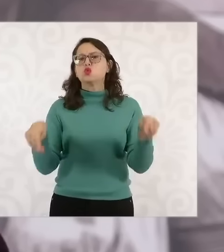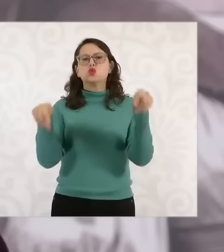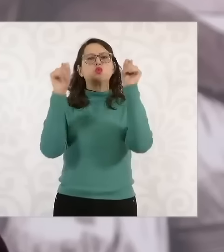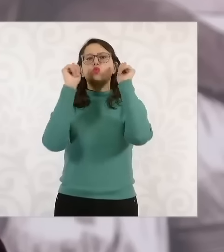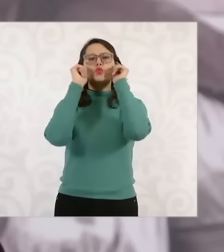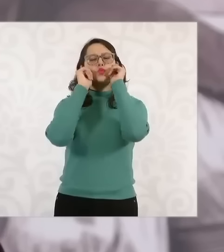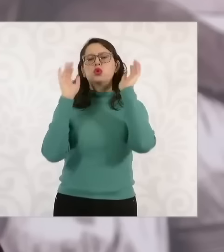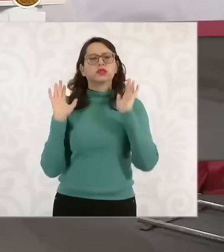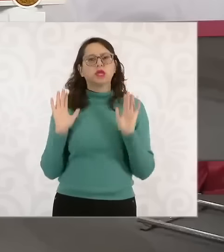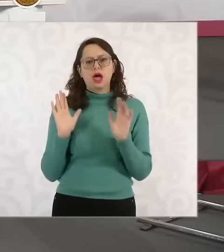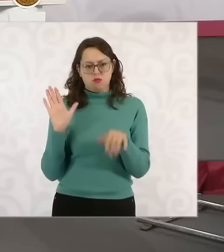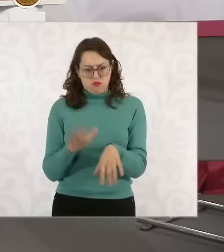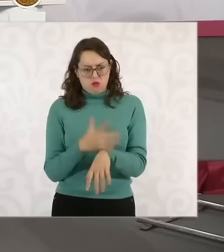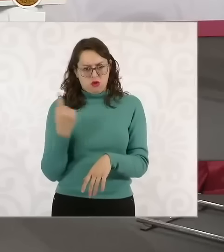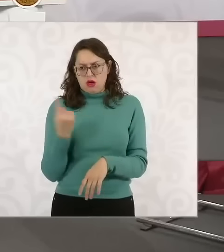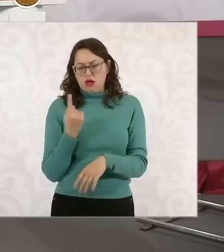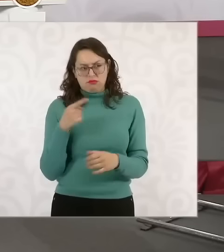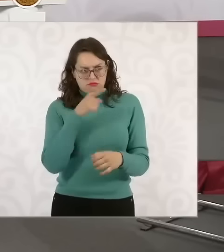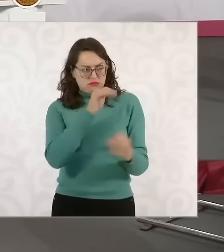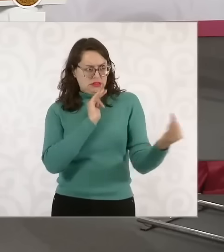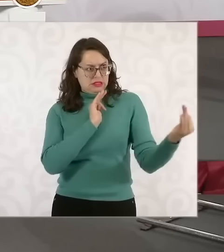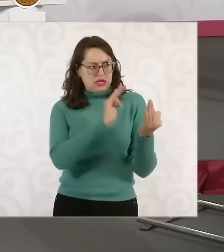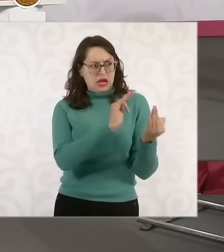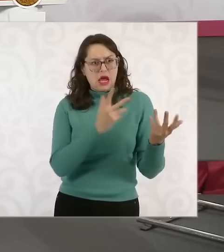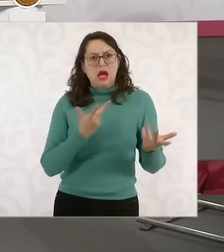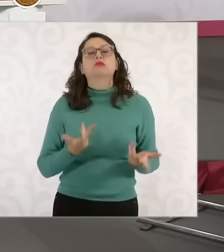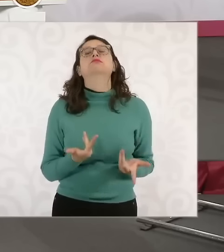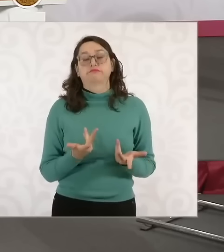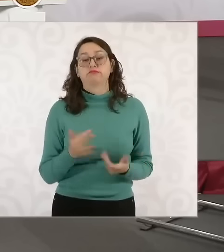pero que ahora vamos a poder tener acceso a través de la universalidad del Servicio